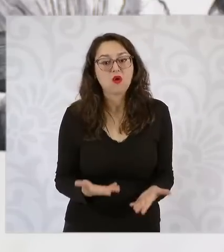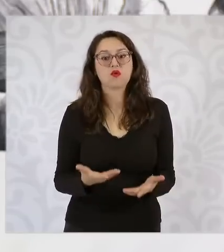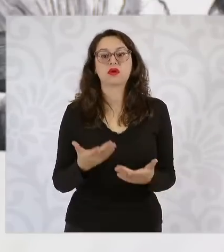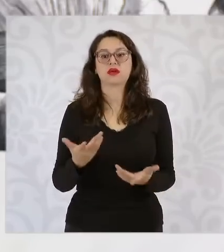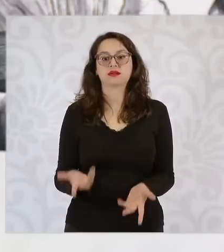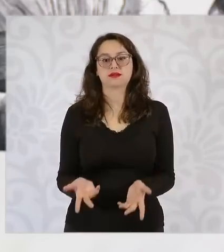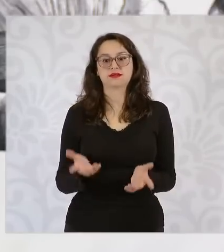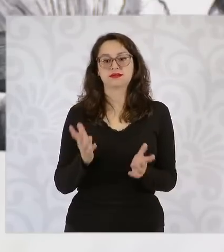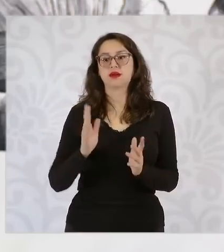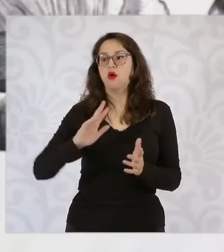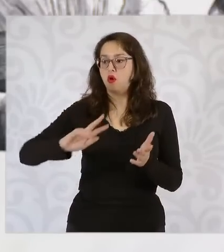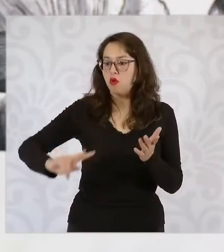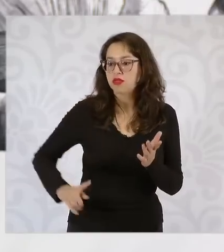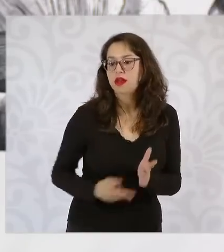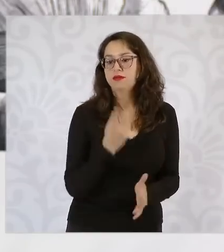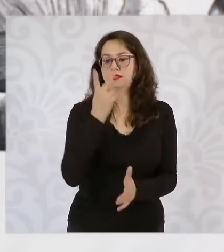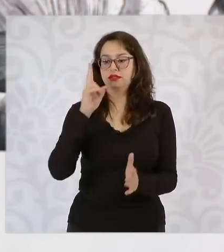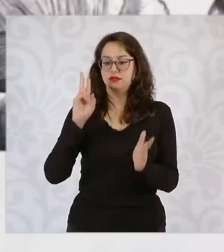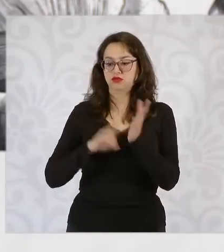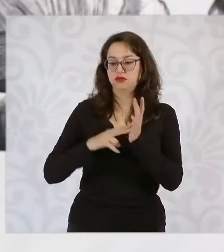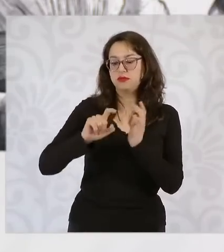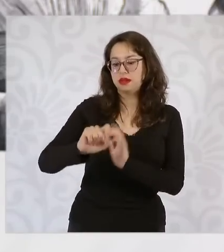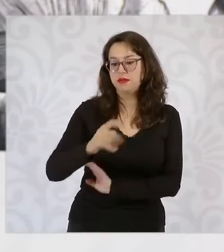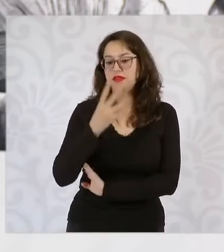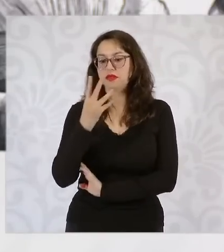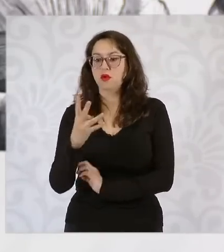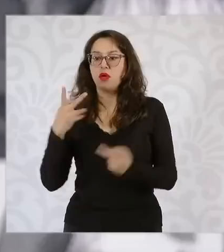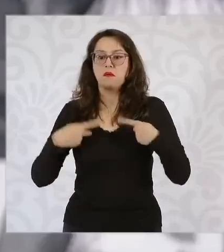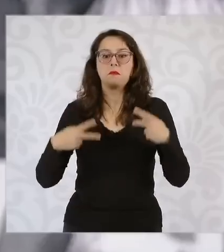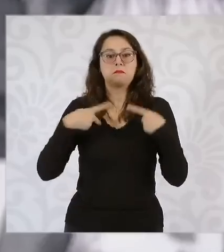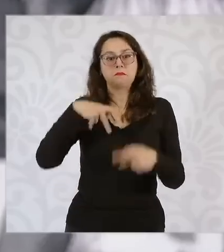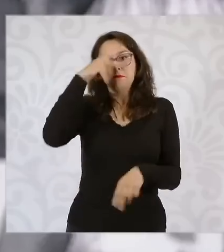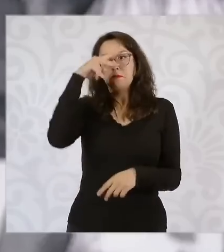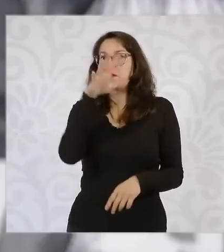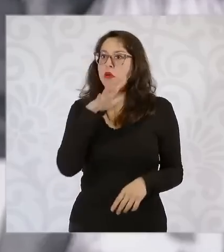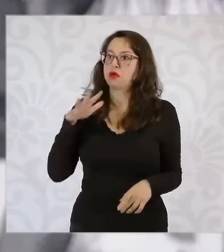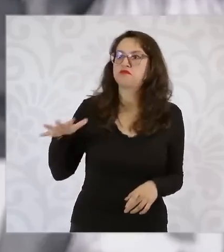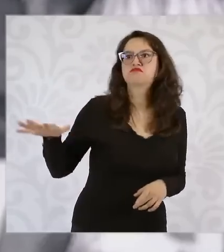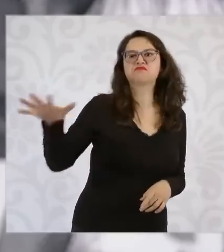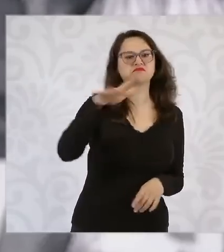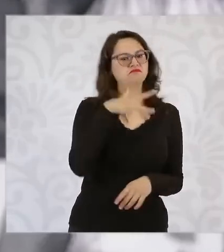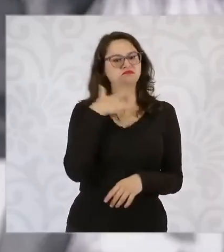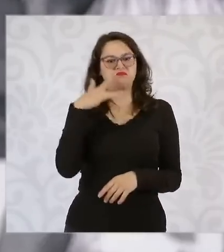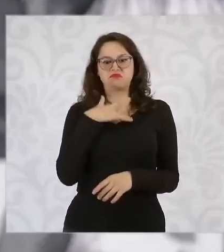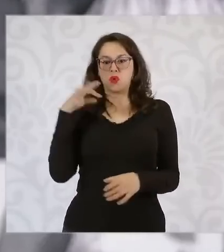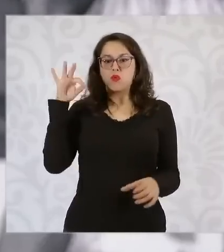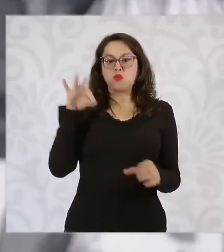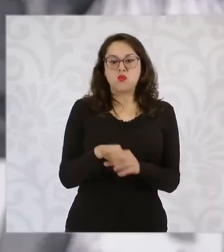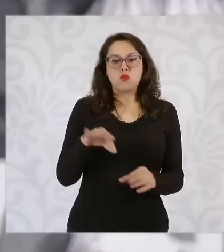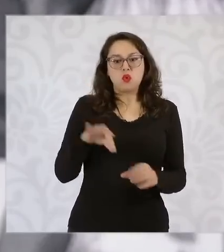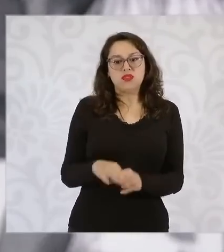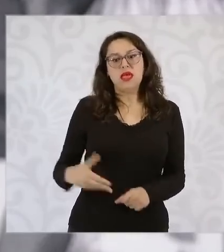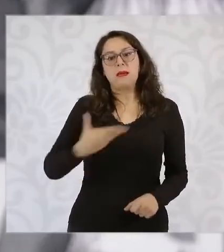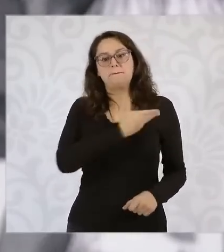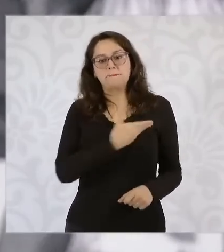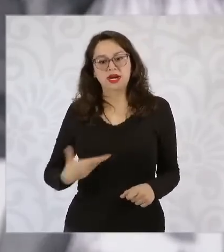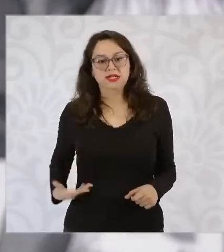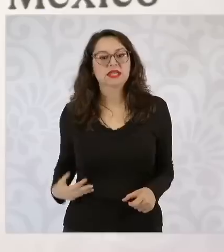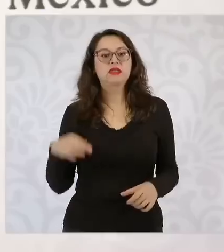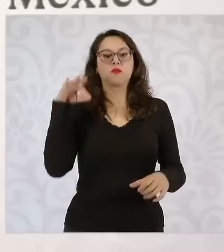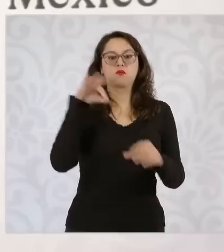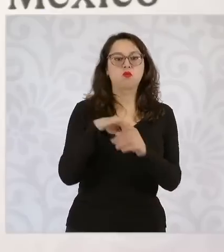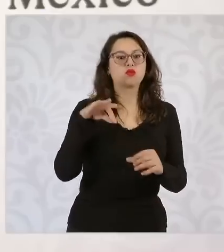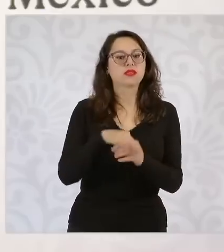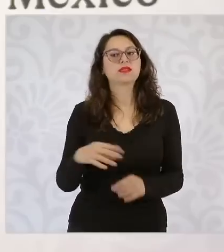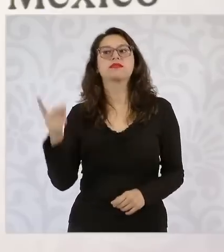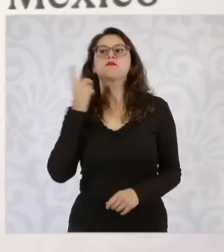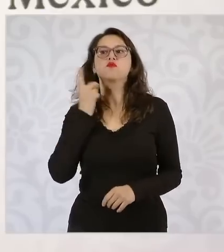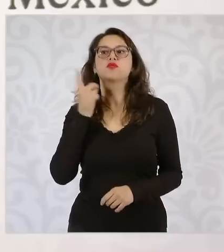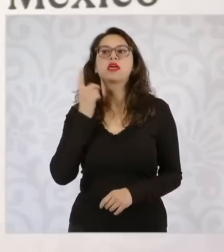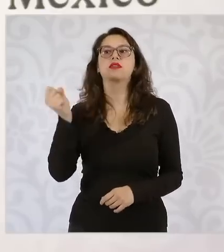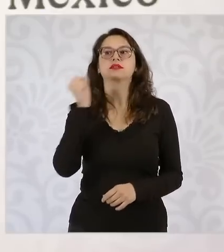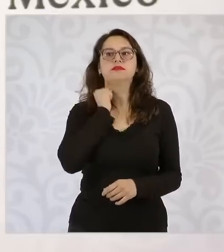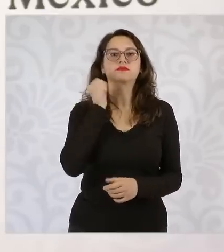de México toma la decisión de votar por no solo la presidencia sino también por la mayoría calificada